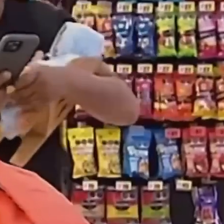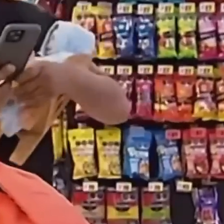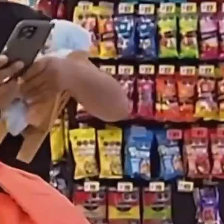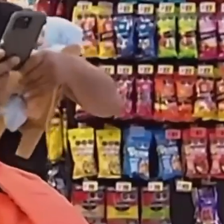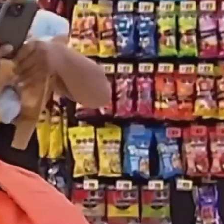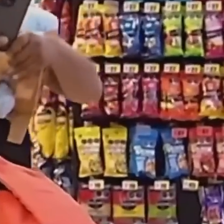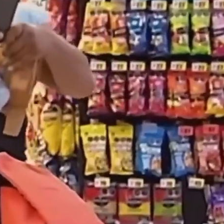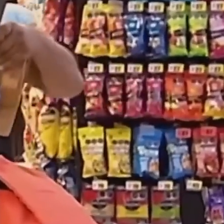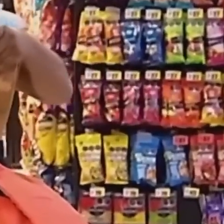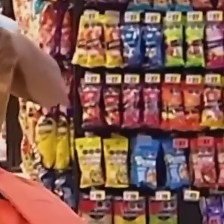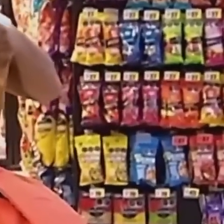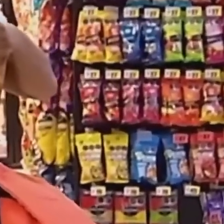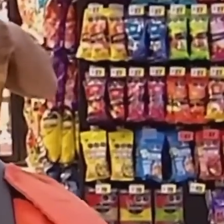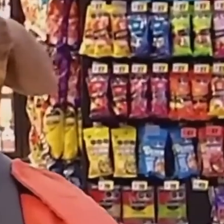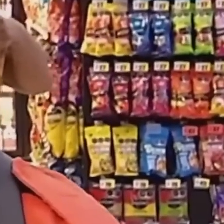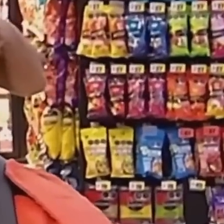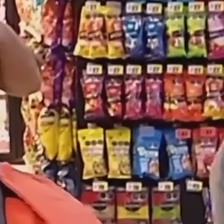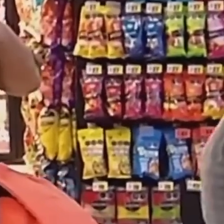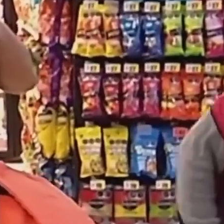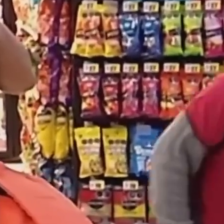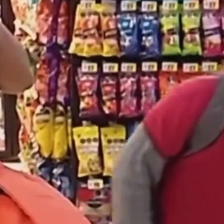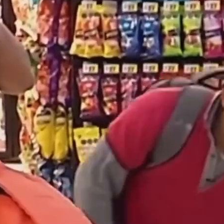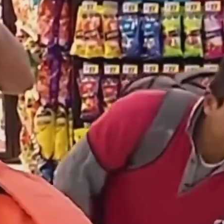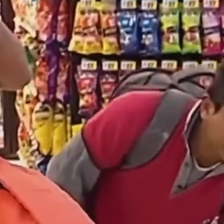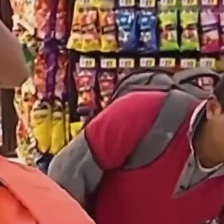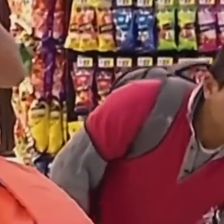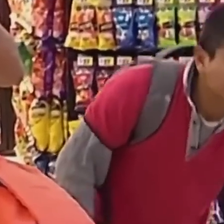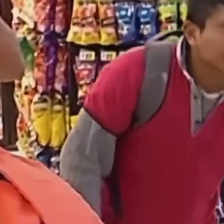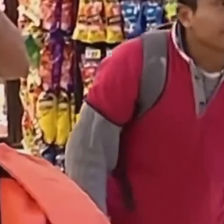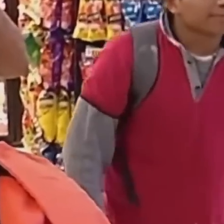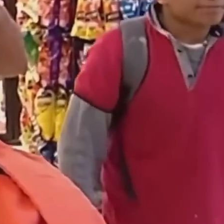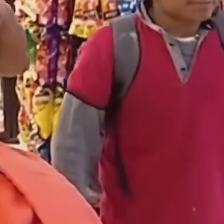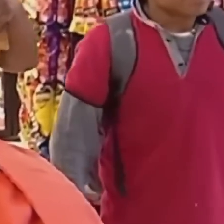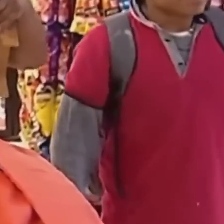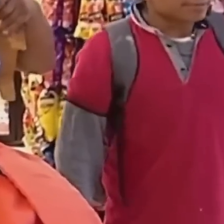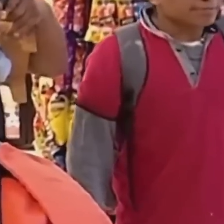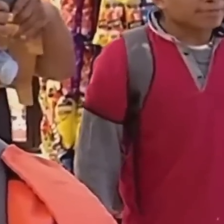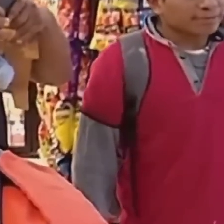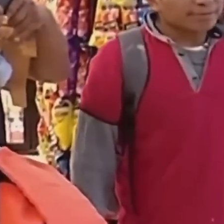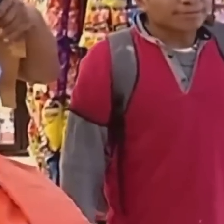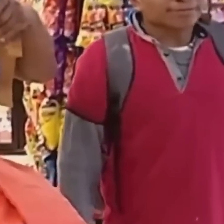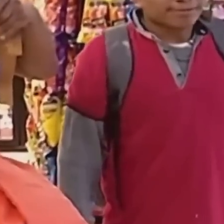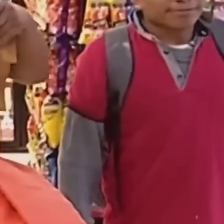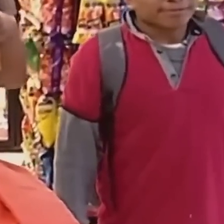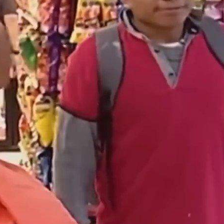y sumarnos verdad ver en qué más podemos ayudar y hacer las cosas de manera ética profesional y